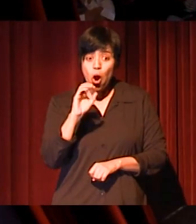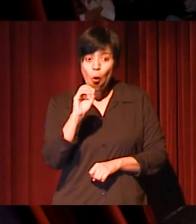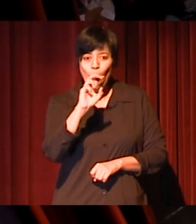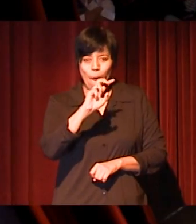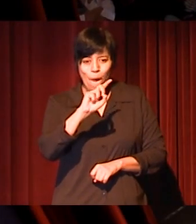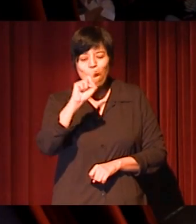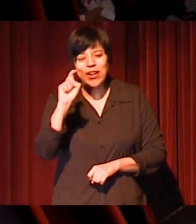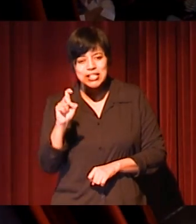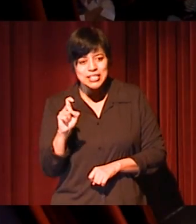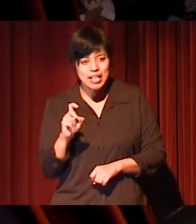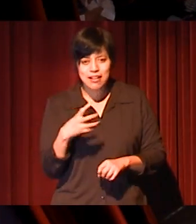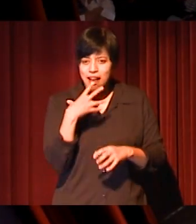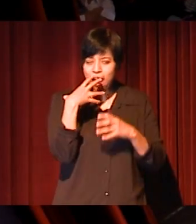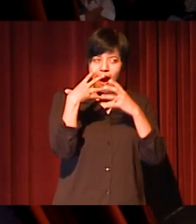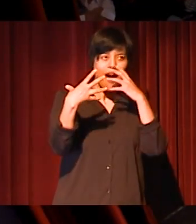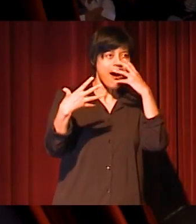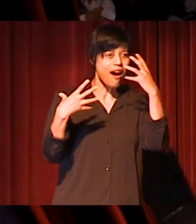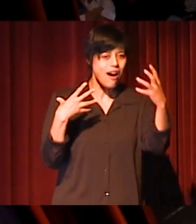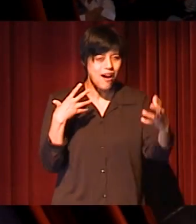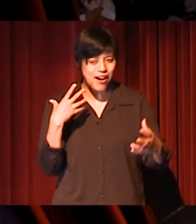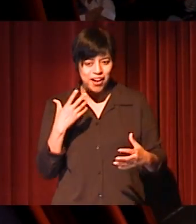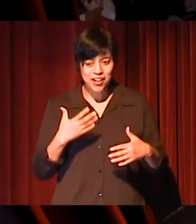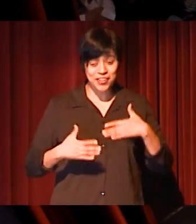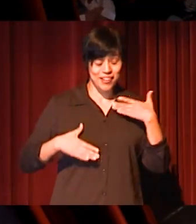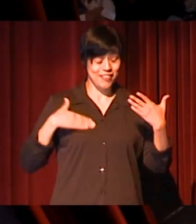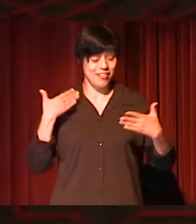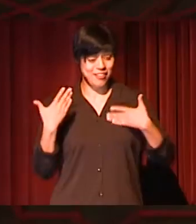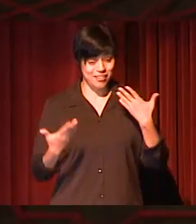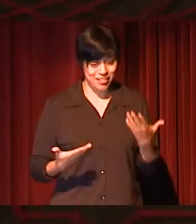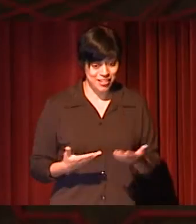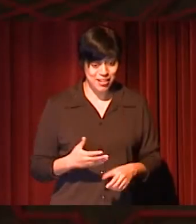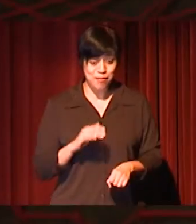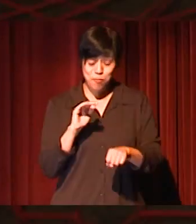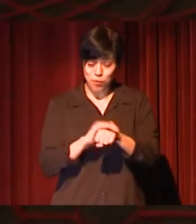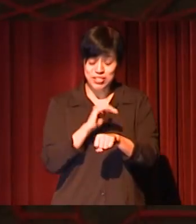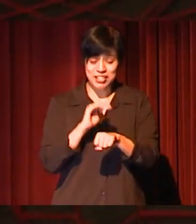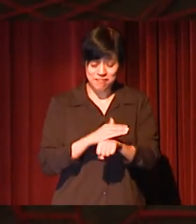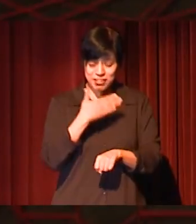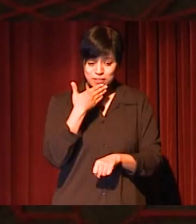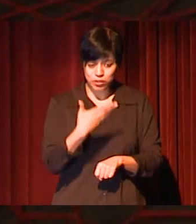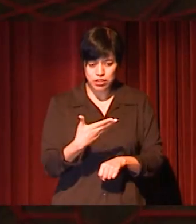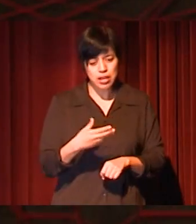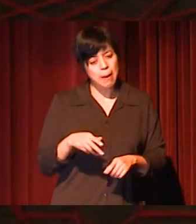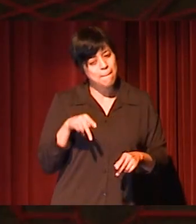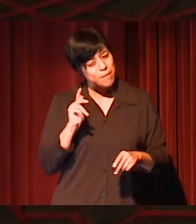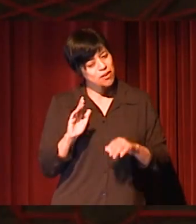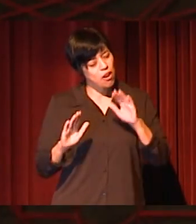Y hay gritos de festejo por toda el aula. Pero la mayor parte del tiempo no es así,